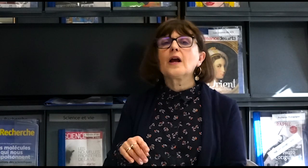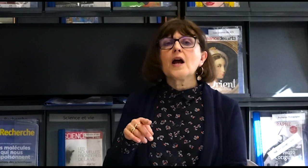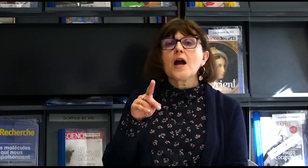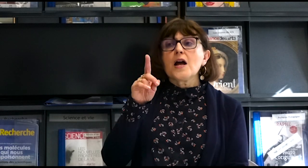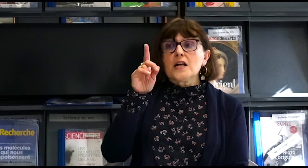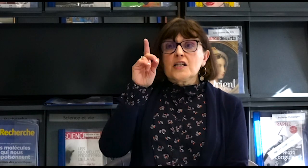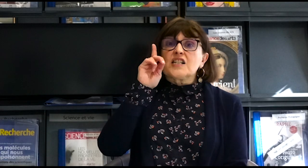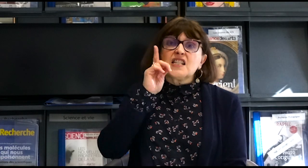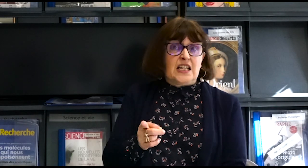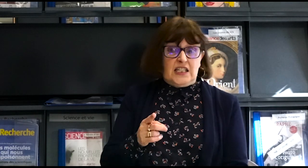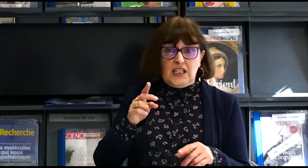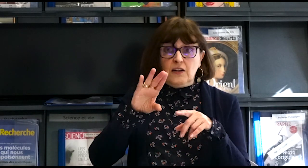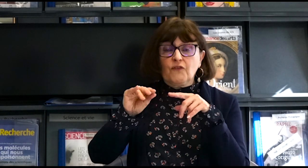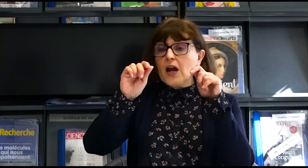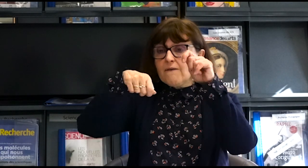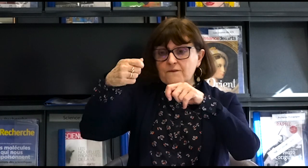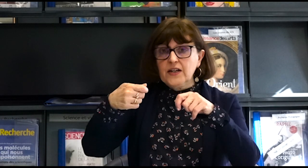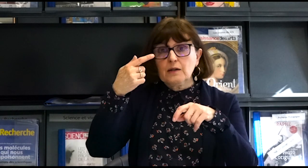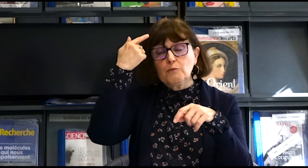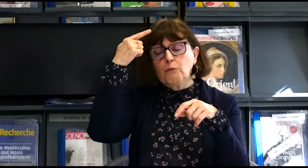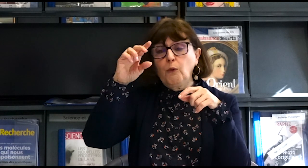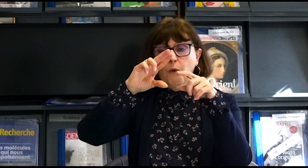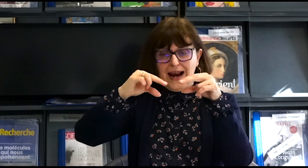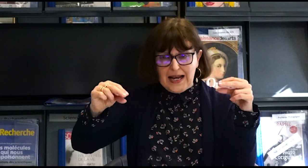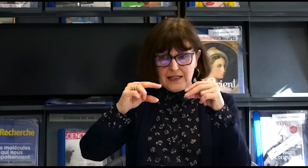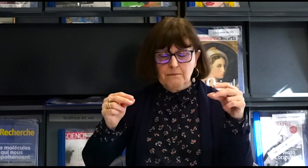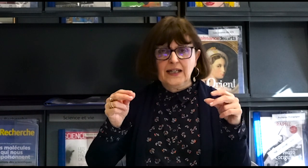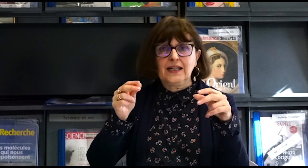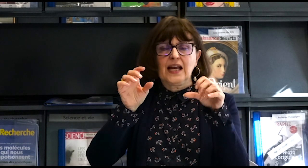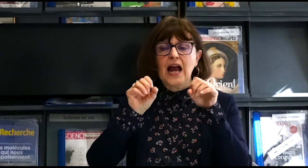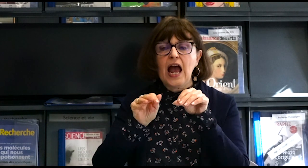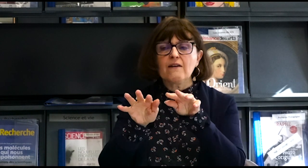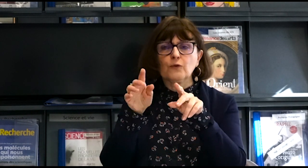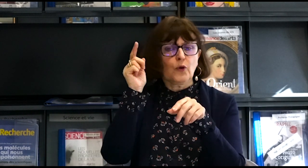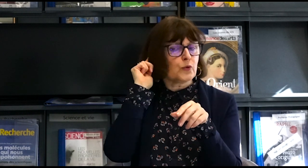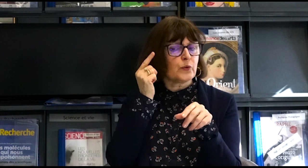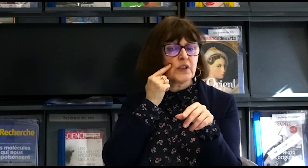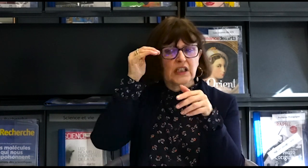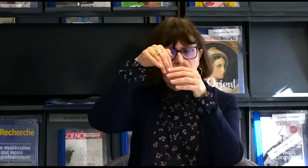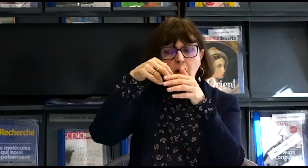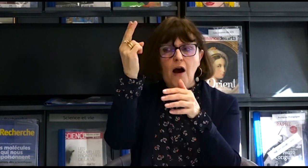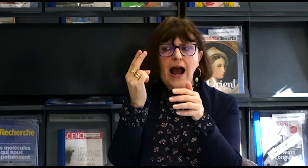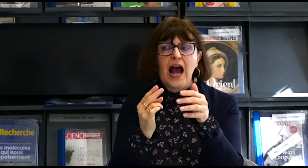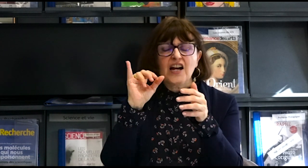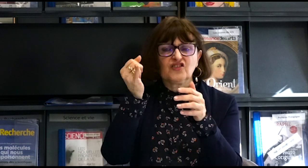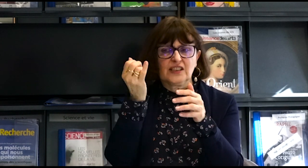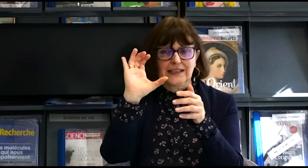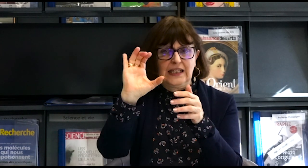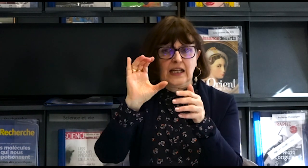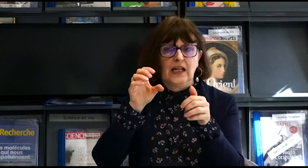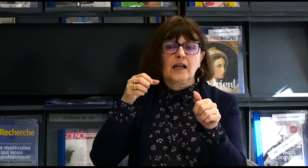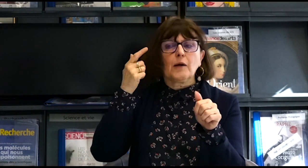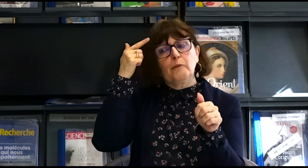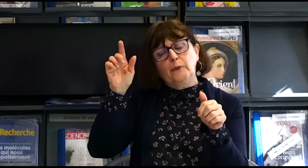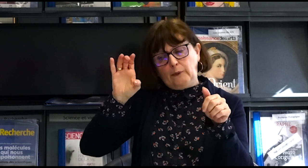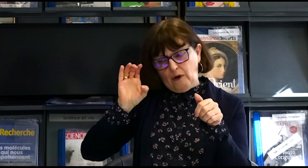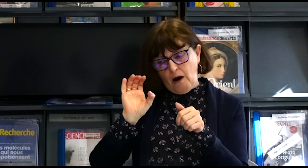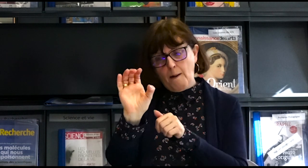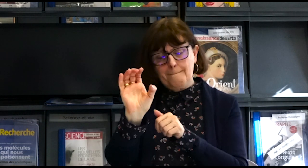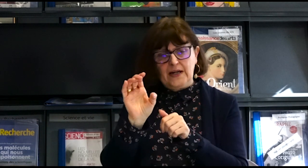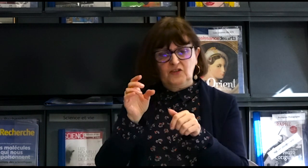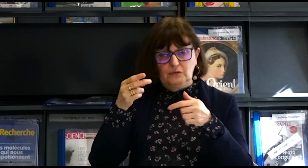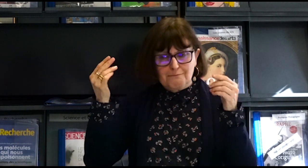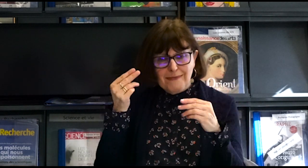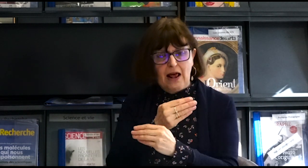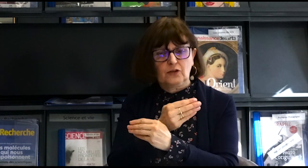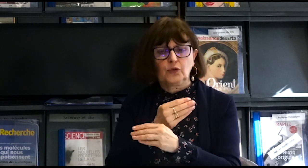Il fallait faire un film sur l'influence de sa surdité dans son œuvre pour lever les malentendus.